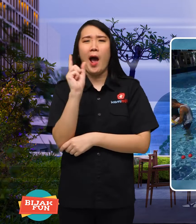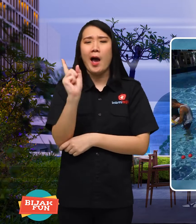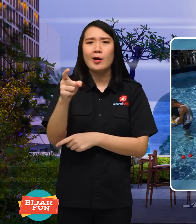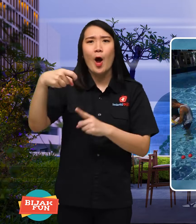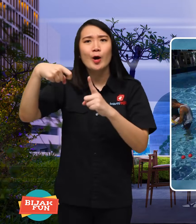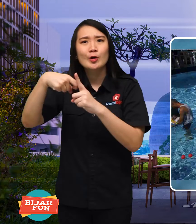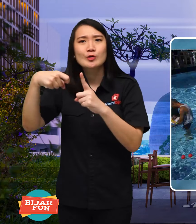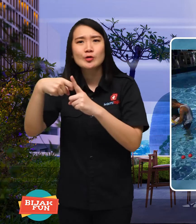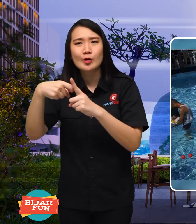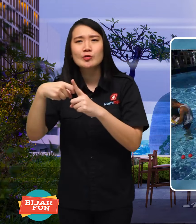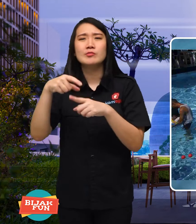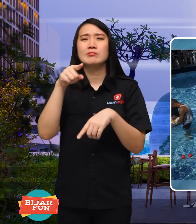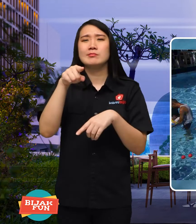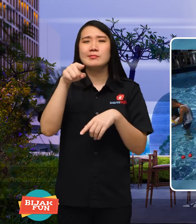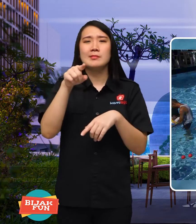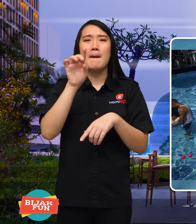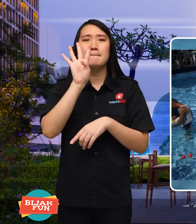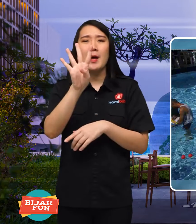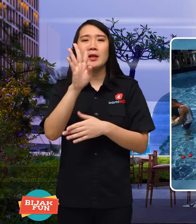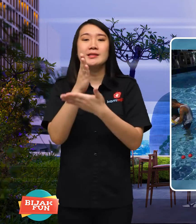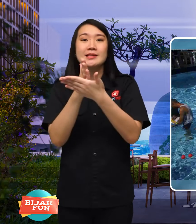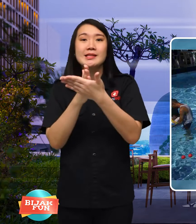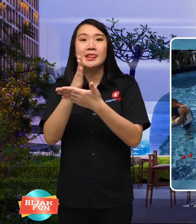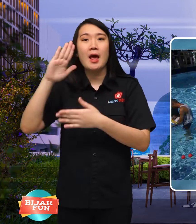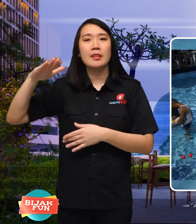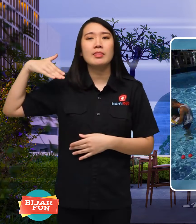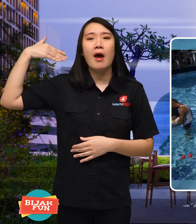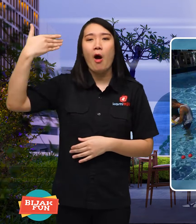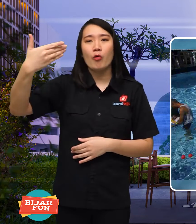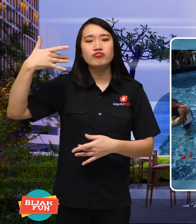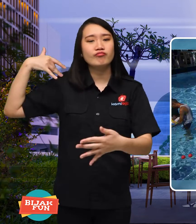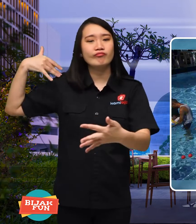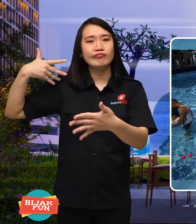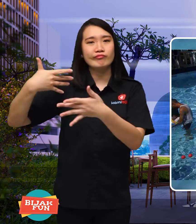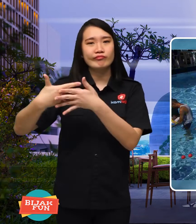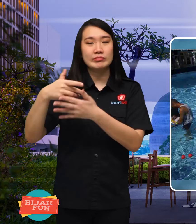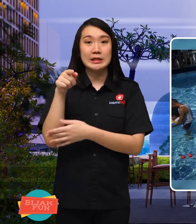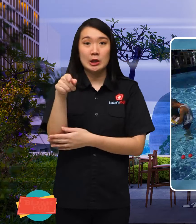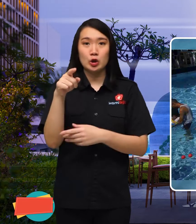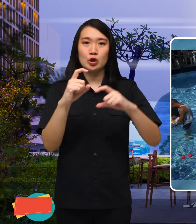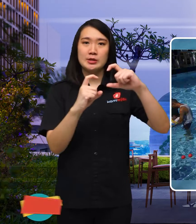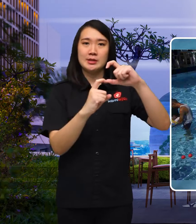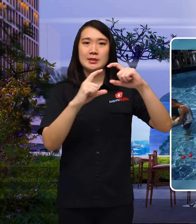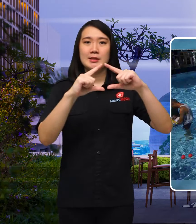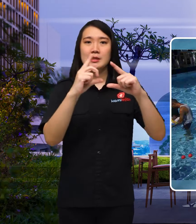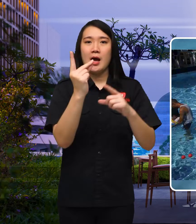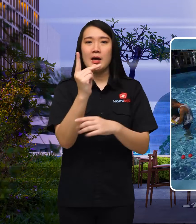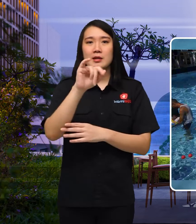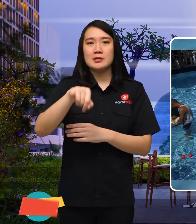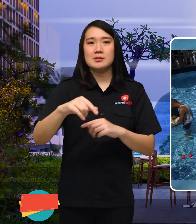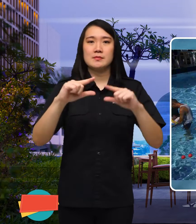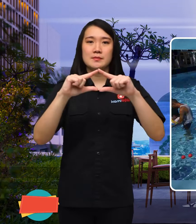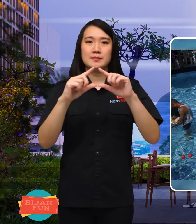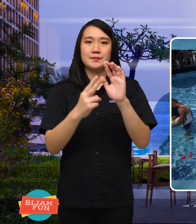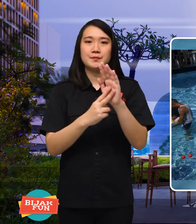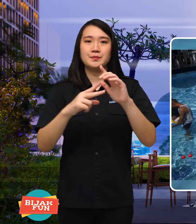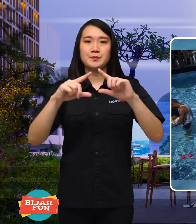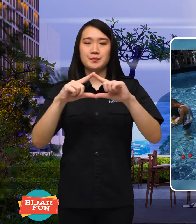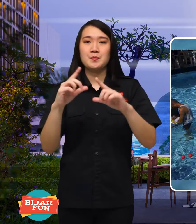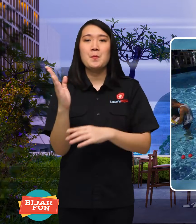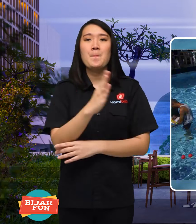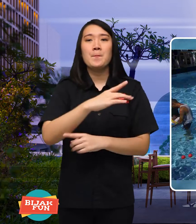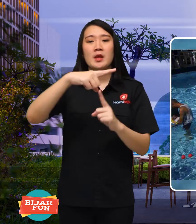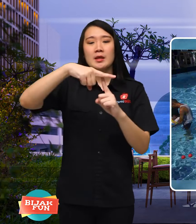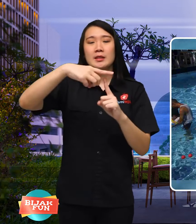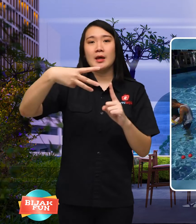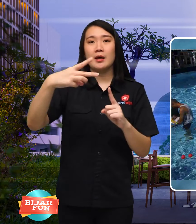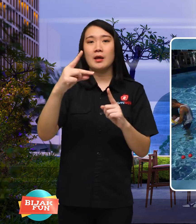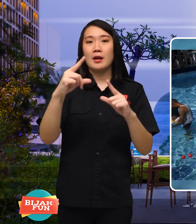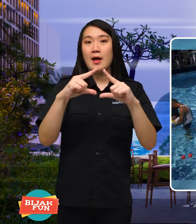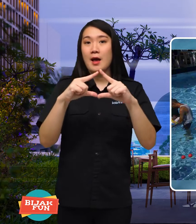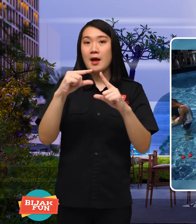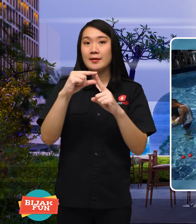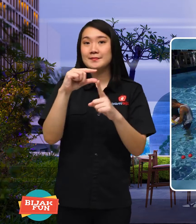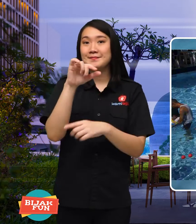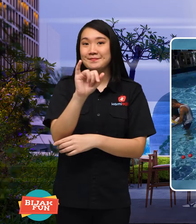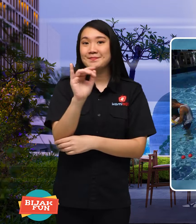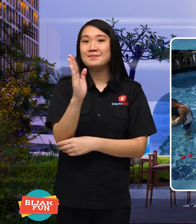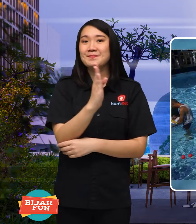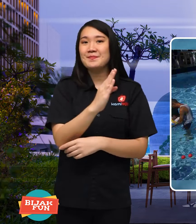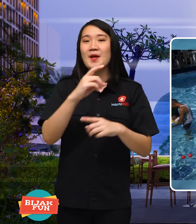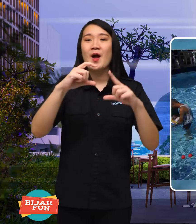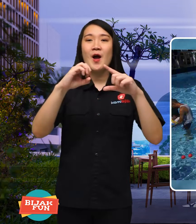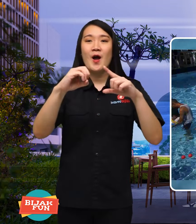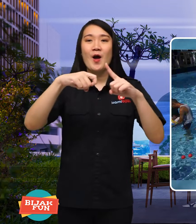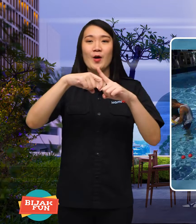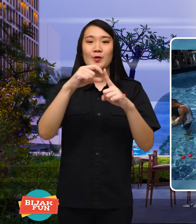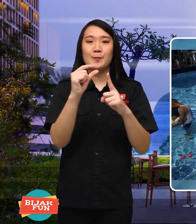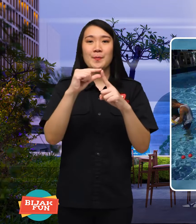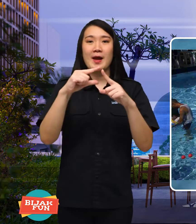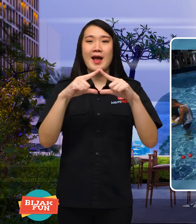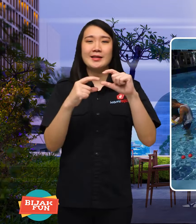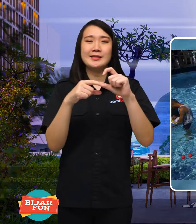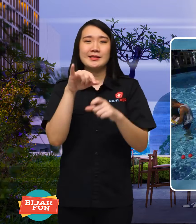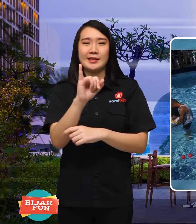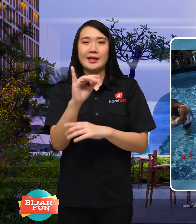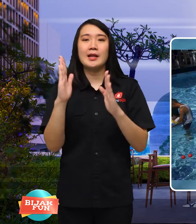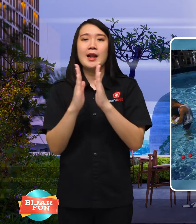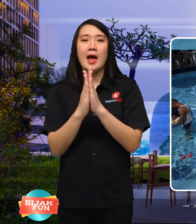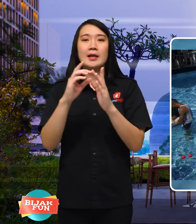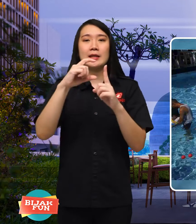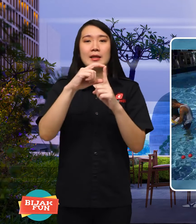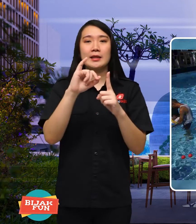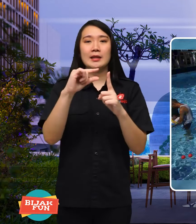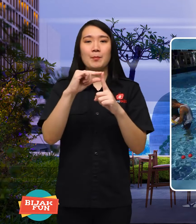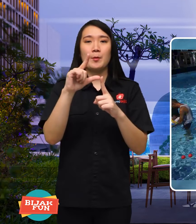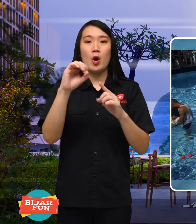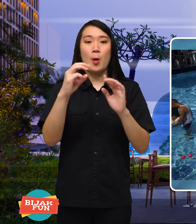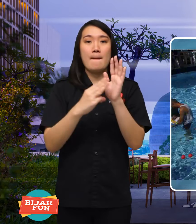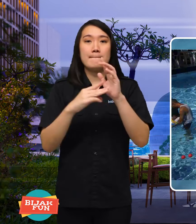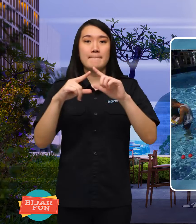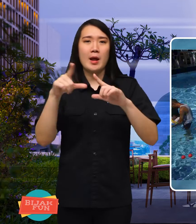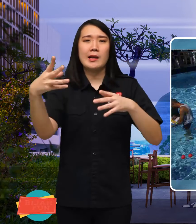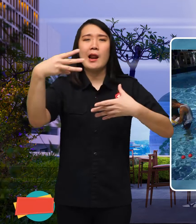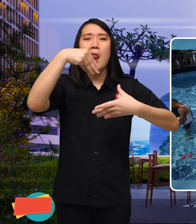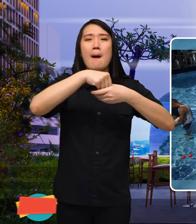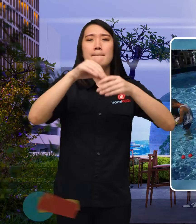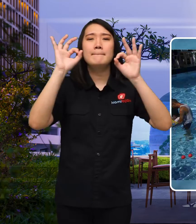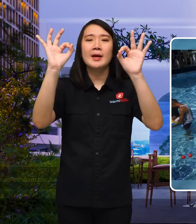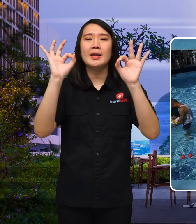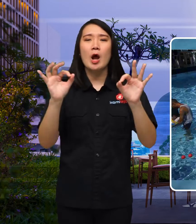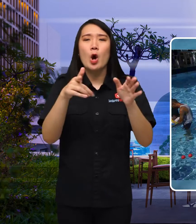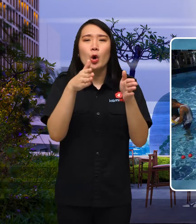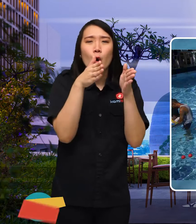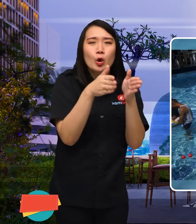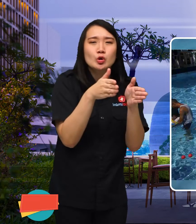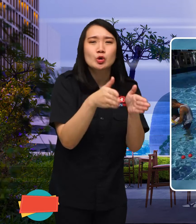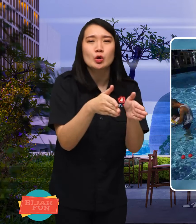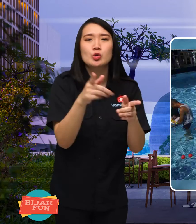Selain itu, ada pula kursus 4,5 tahun Sarjana Terapi Okupasi dan Diploma Pendidikan Khusus